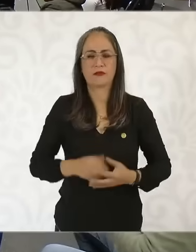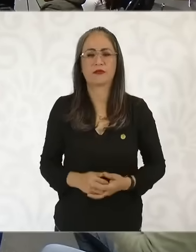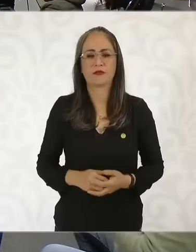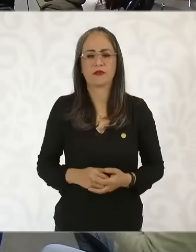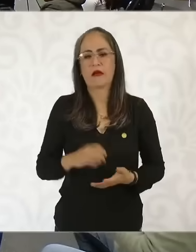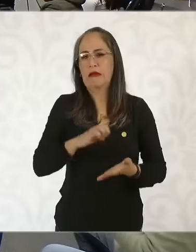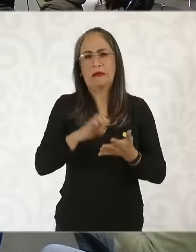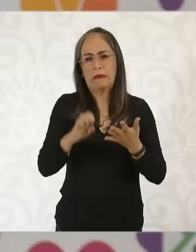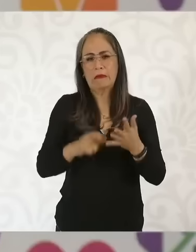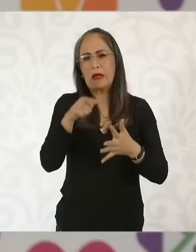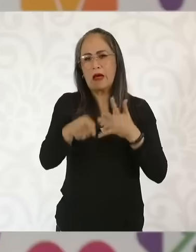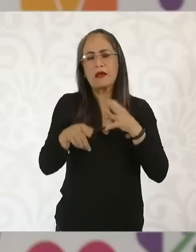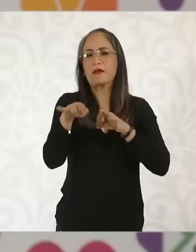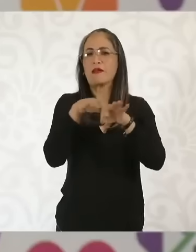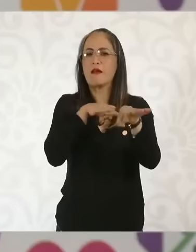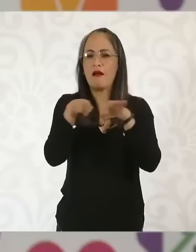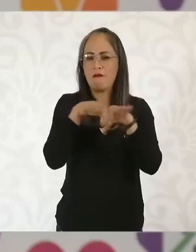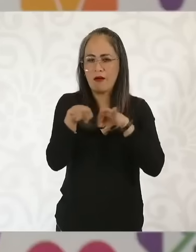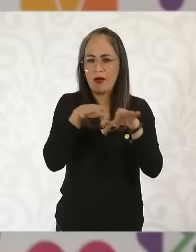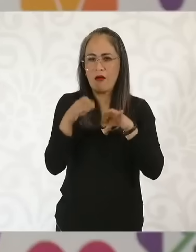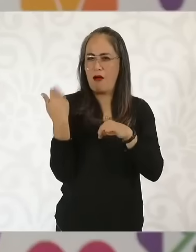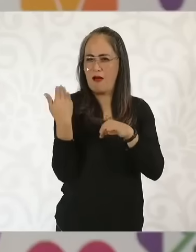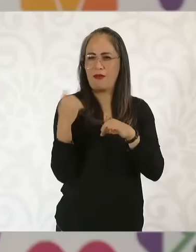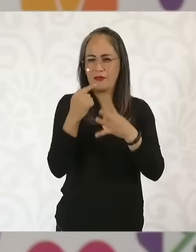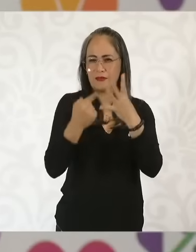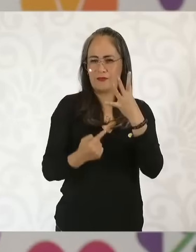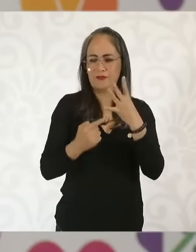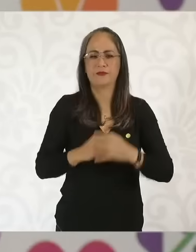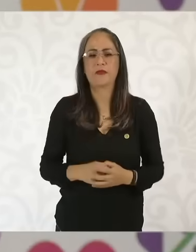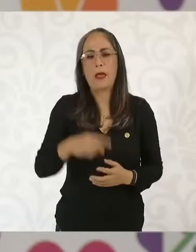carácter laboral que ya mencionó nuestra presidenta. México tiene una serie de